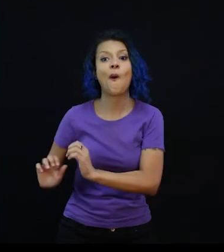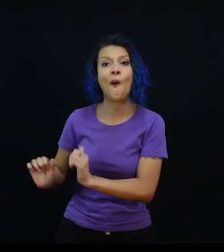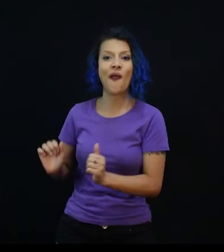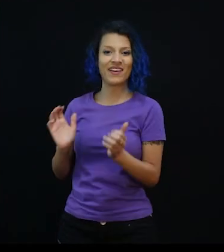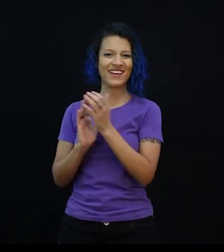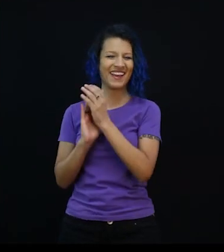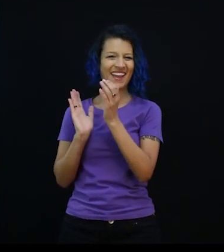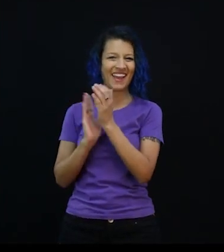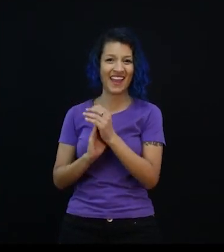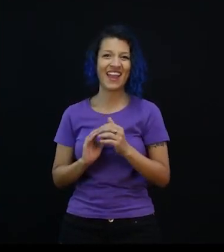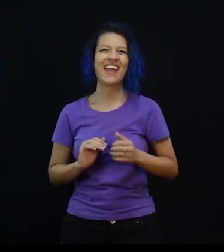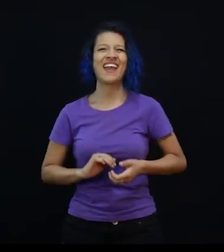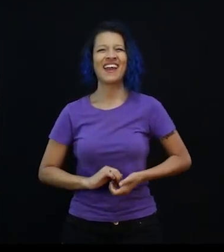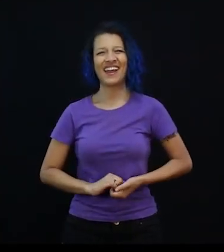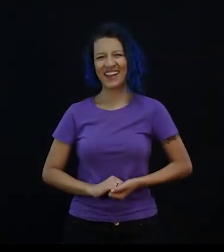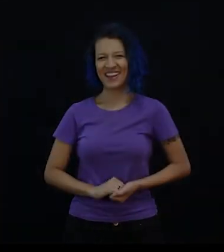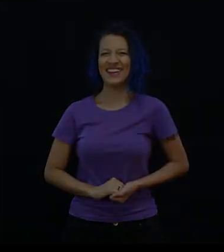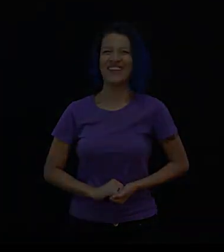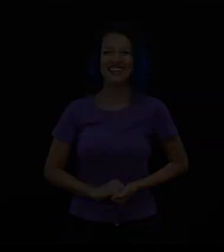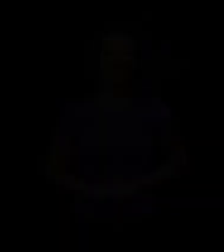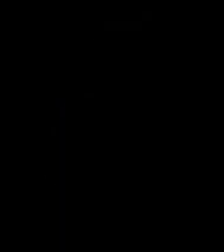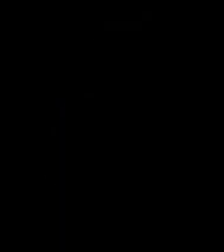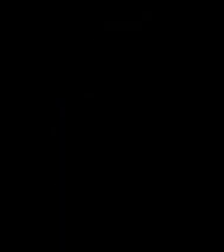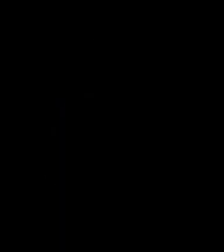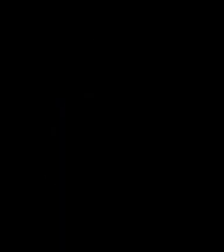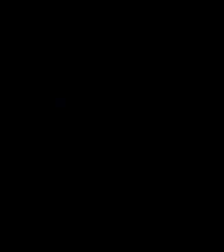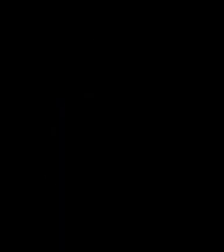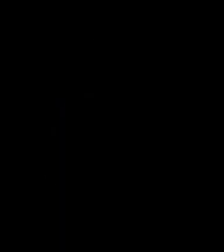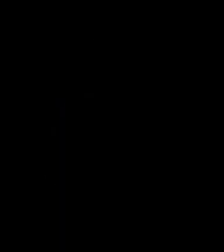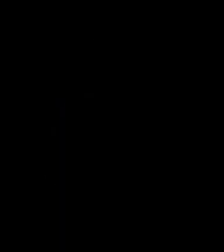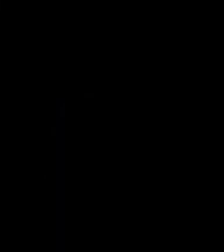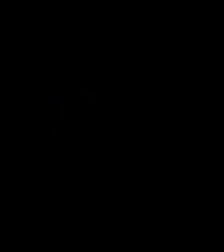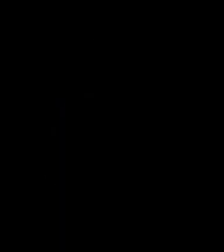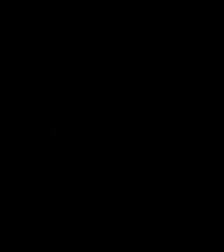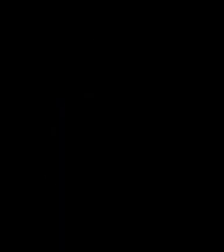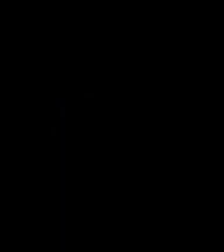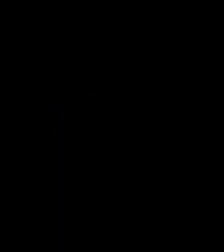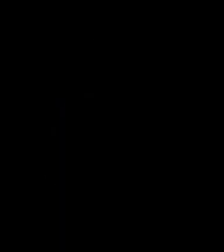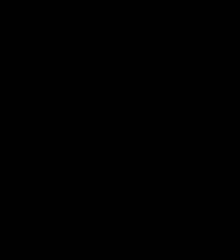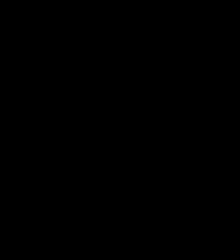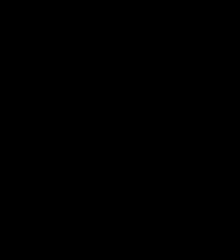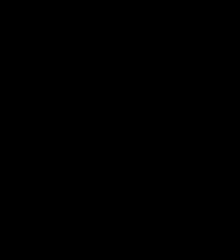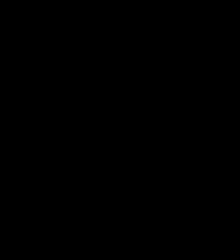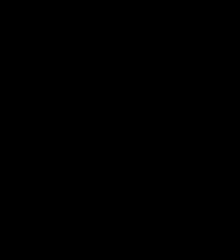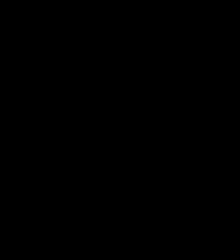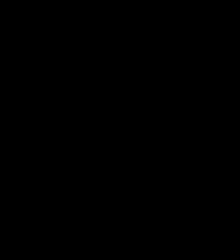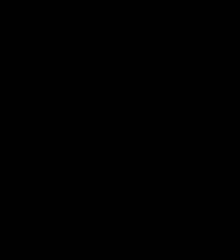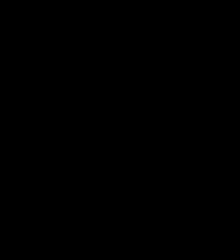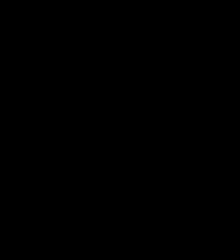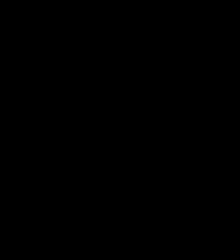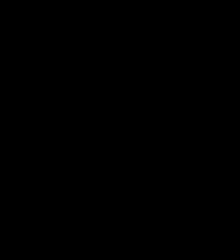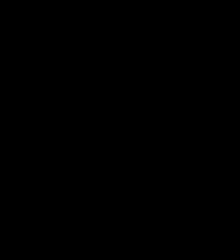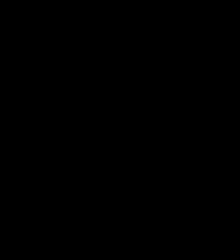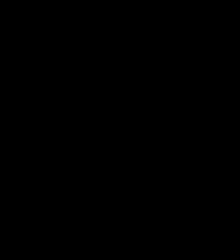Oin oin